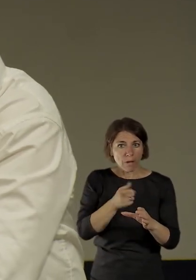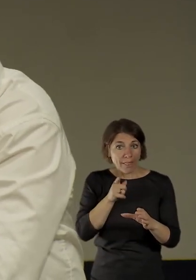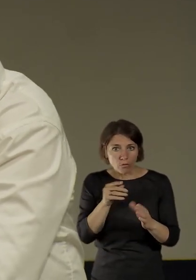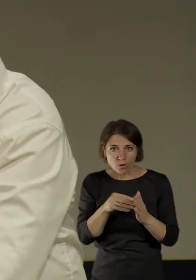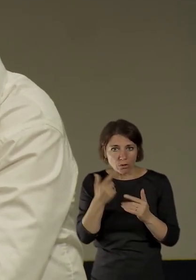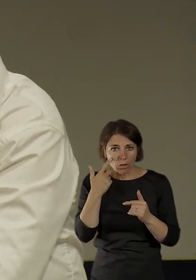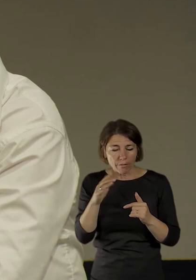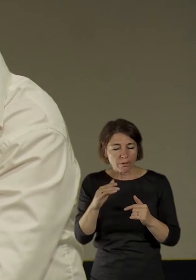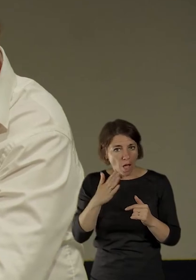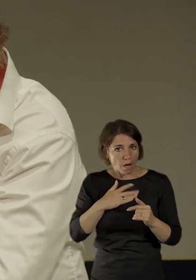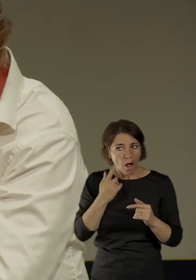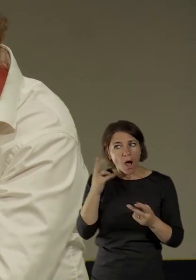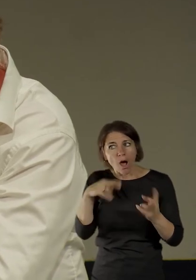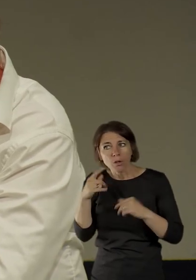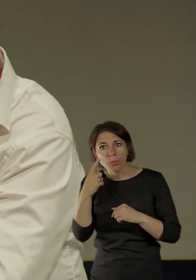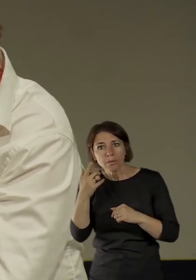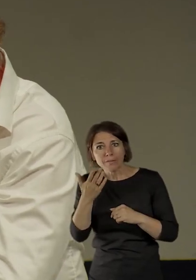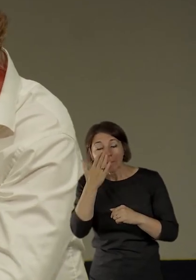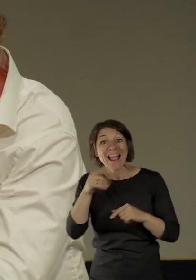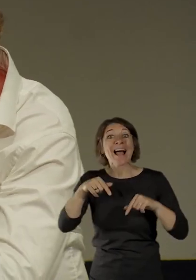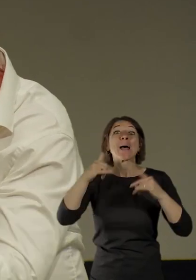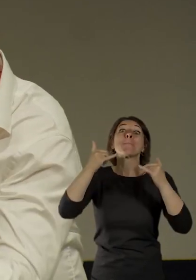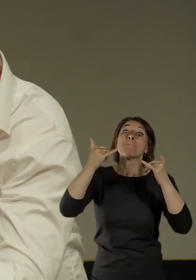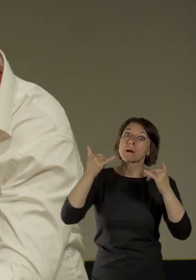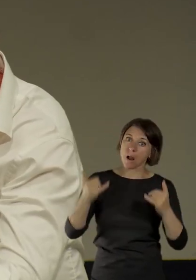A Praha má velkou ochrannou vzdálenost, která na příklad na jihu končí